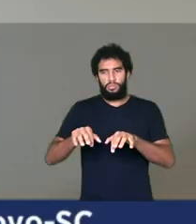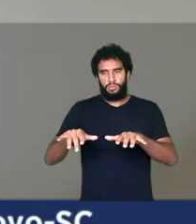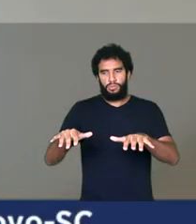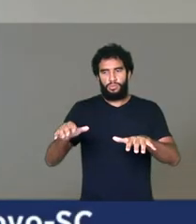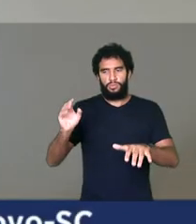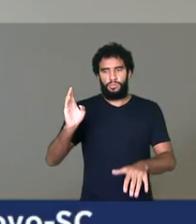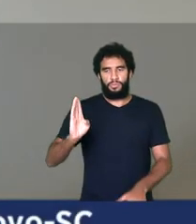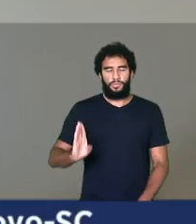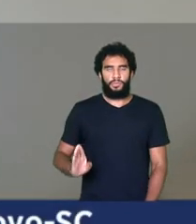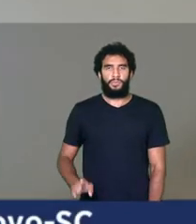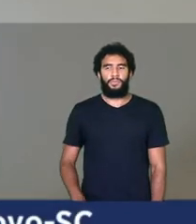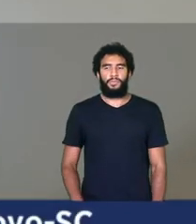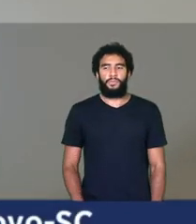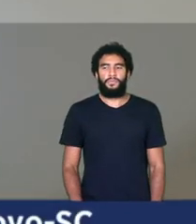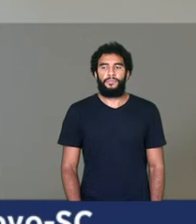MANEIRA JUSTA E IDEAL QUAL VAI